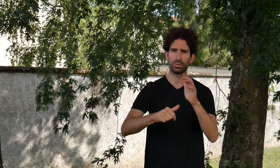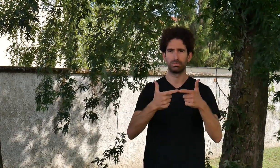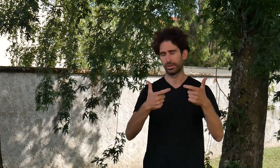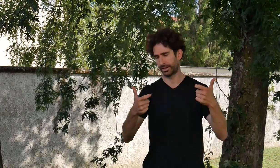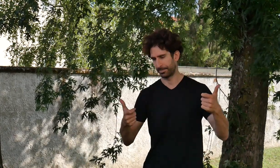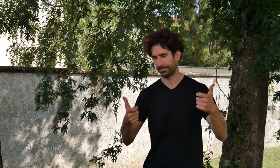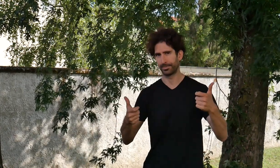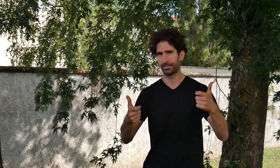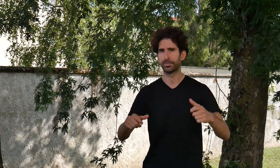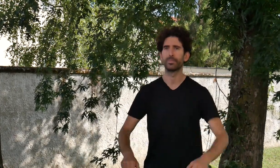et caetera.